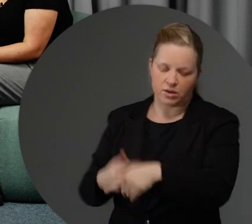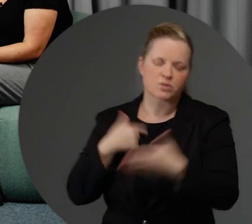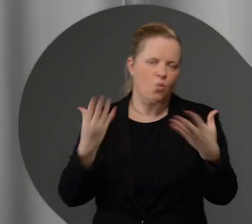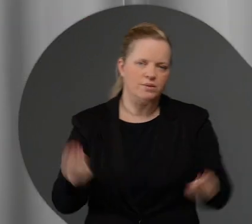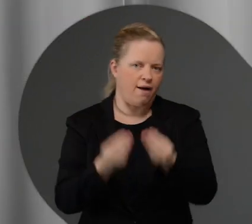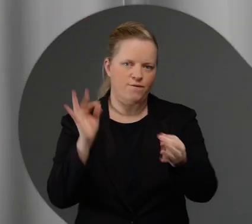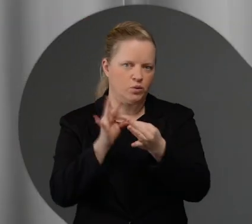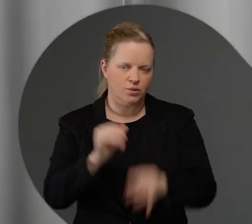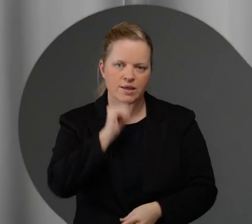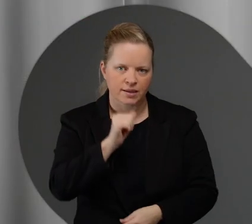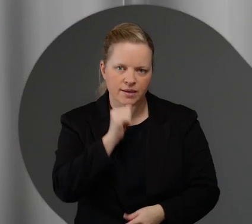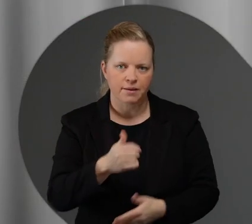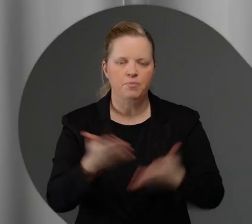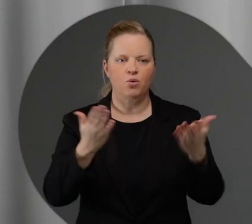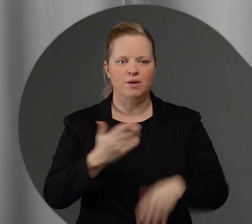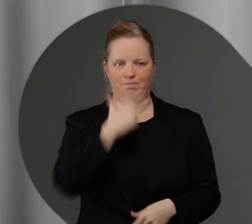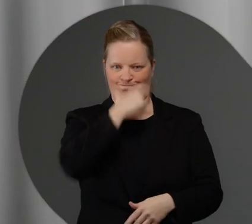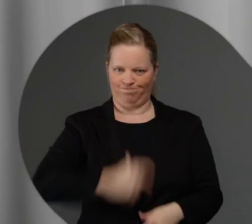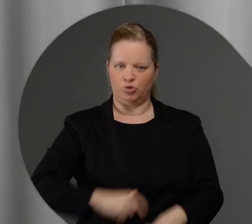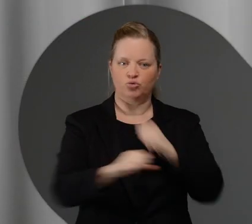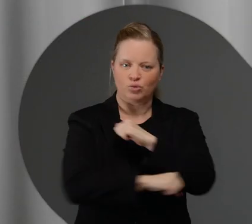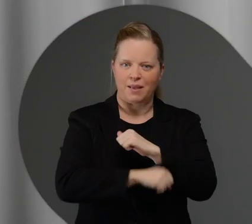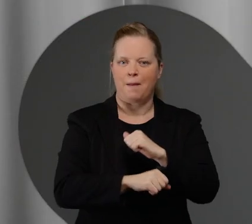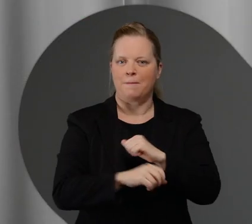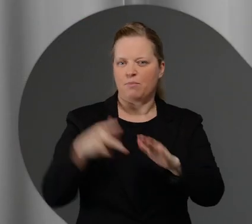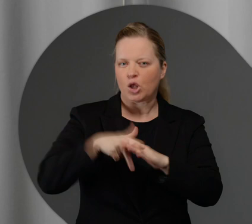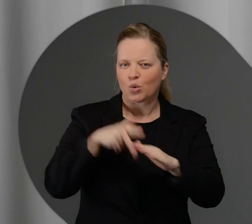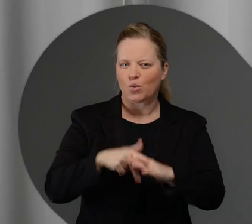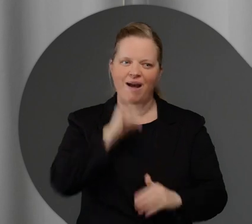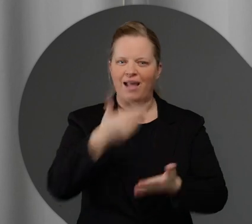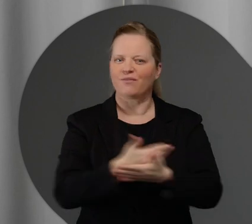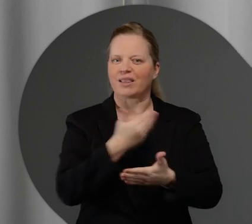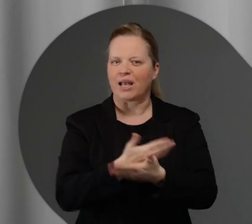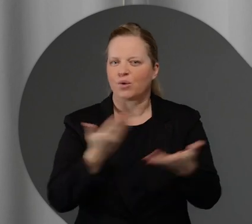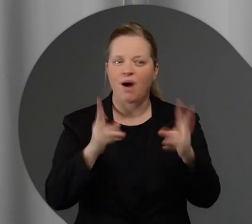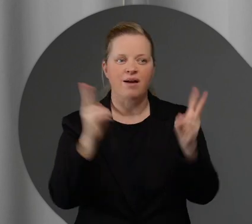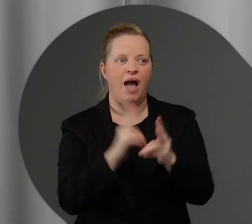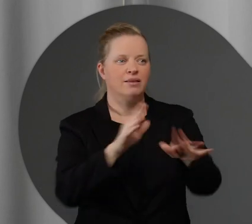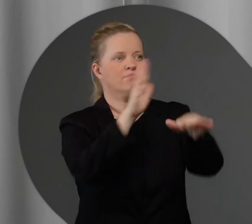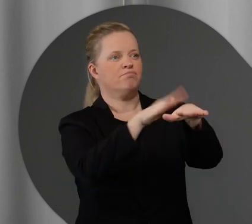Was halt auch dazu kommt, als Studierender mit Behinderung ist man eigentlich nicht wirklich vertreten, also man kann sich nicht einfach an die ÖH wenden,